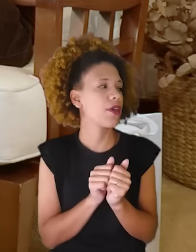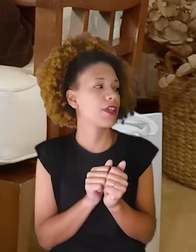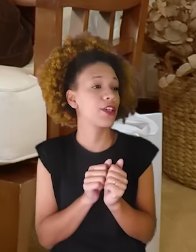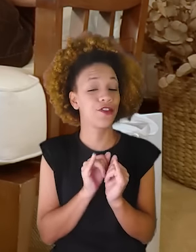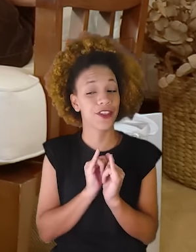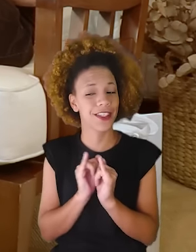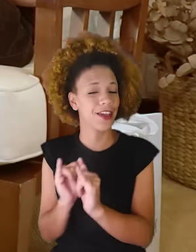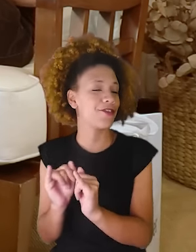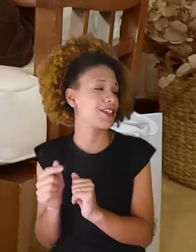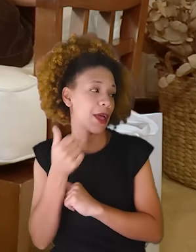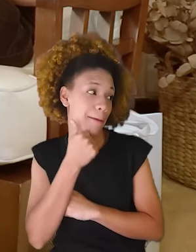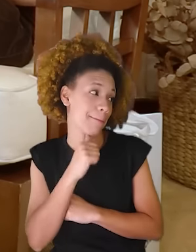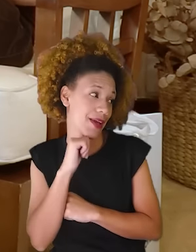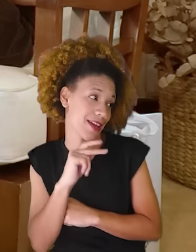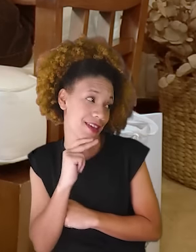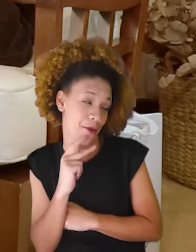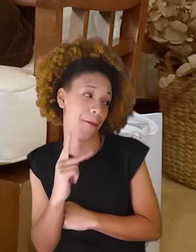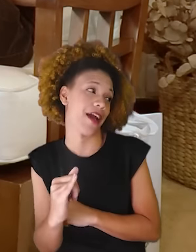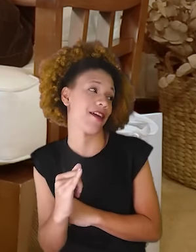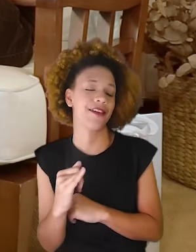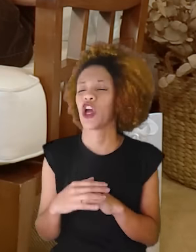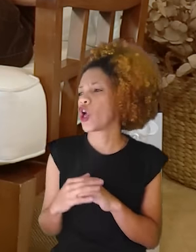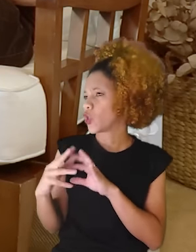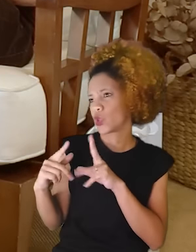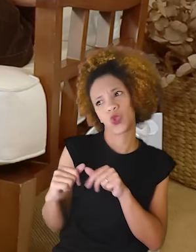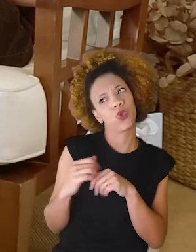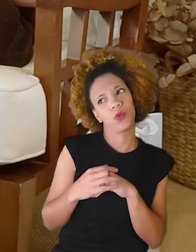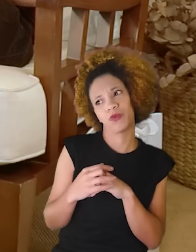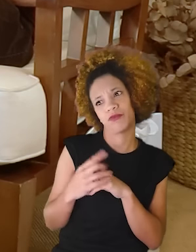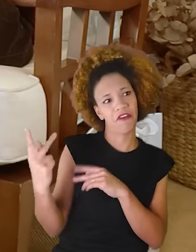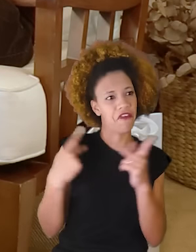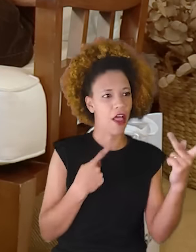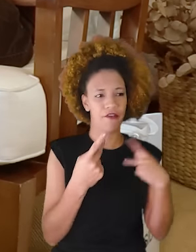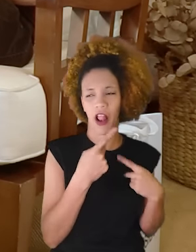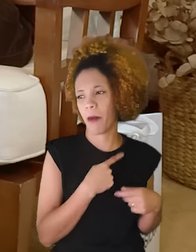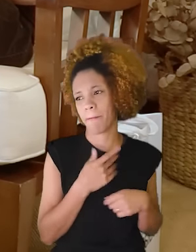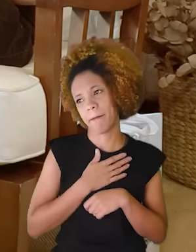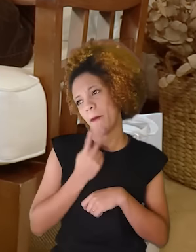seu pai cara todo mundo fala do meu pai todo mundo que me conhece fala fala do meu pai você pergunta